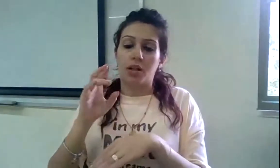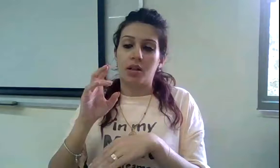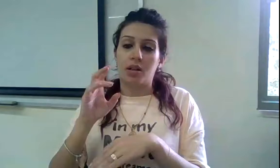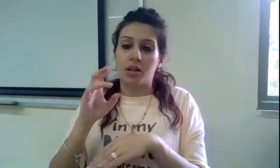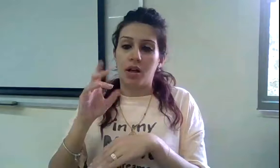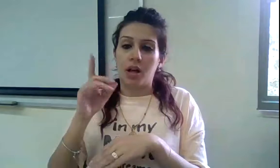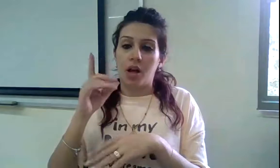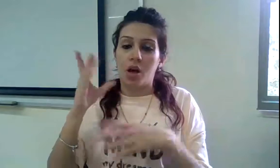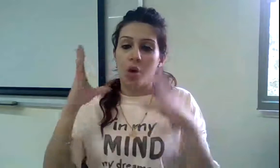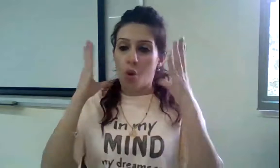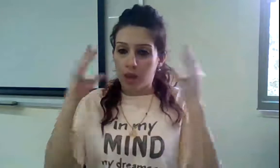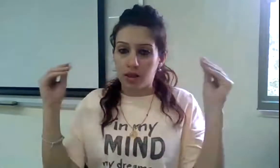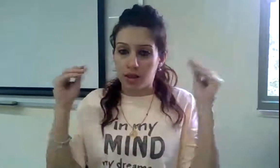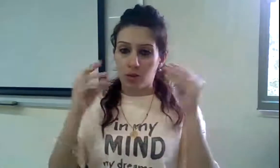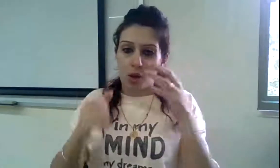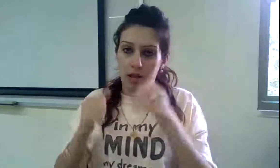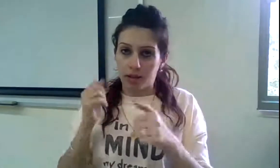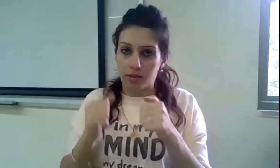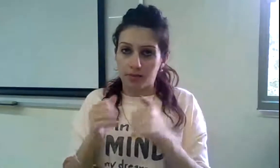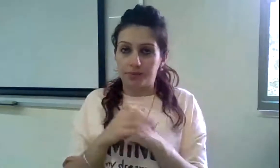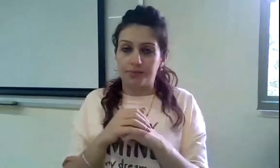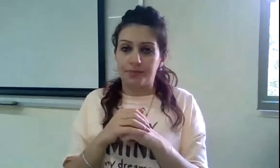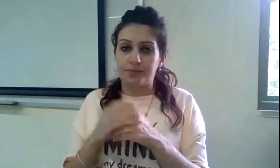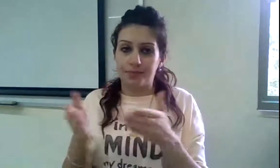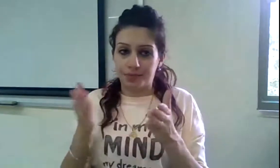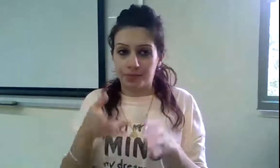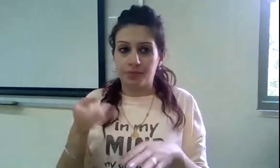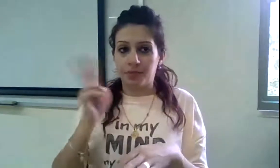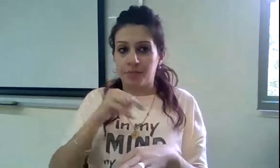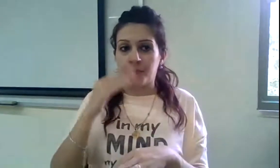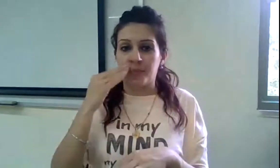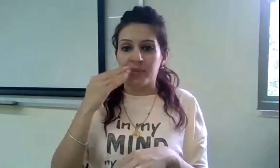وأيضا يالينغ تشاو من جامعة تايتشونغ الوطنية